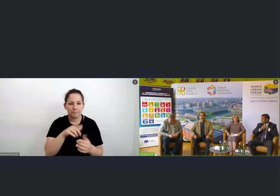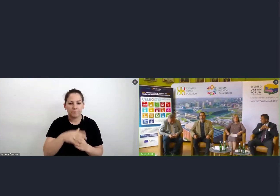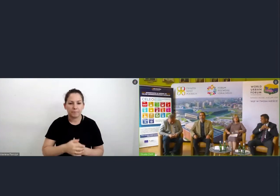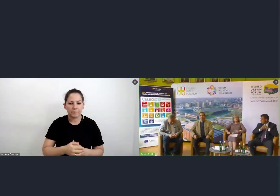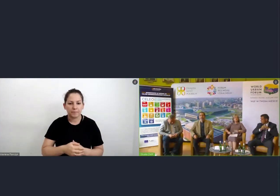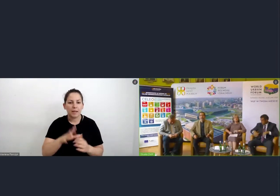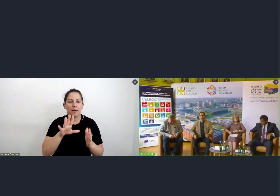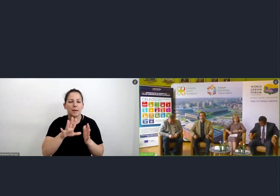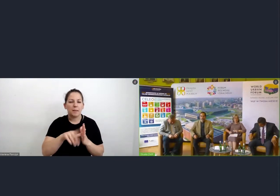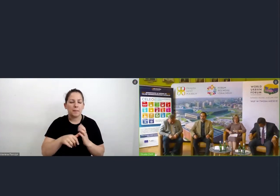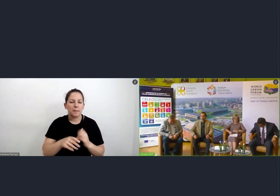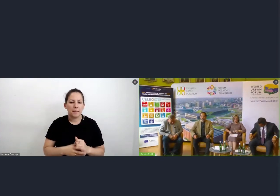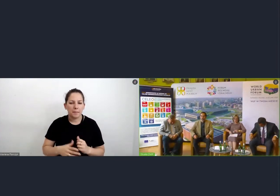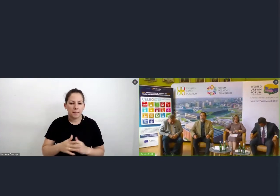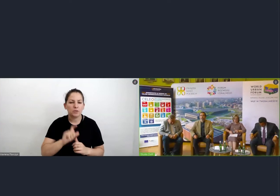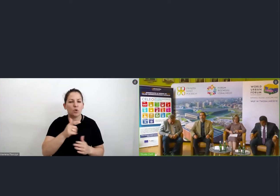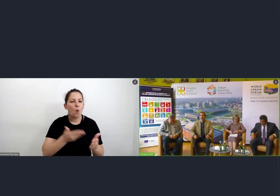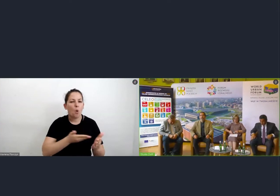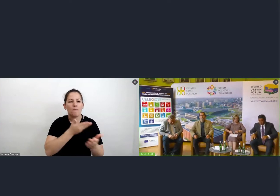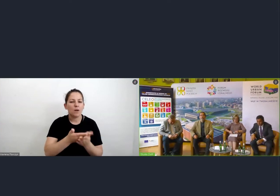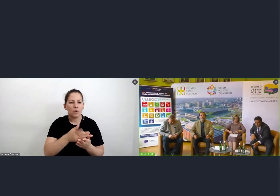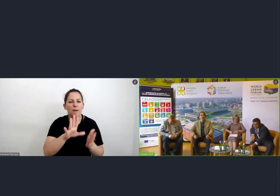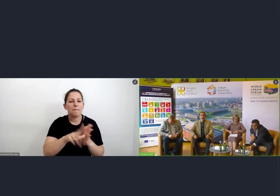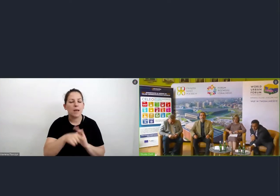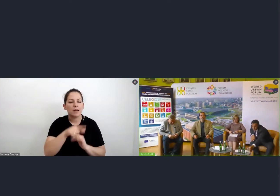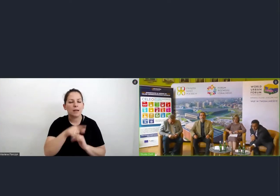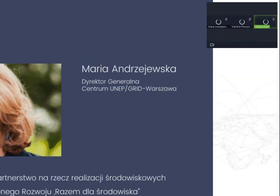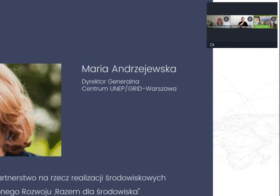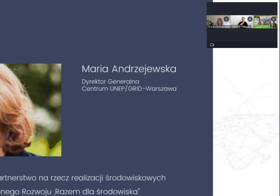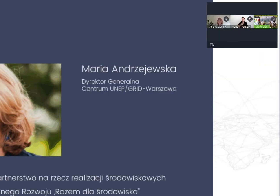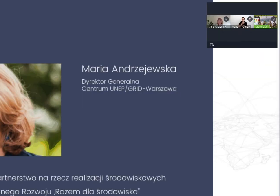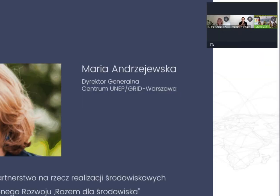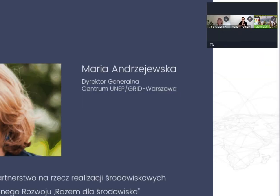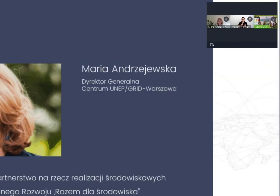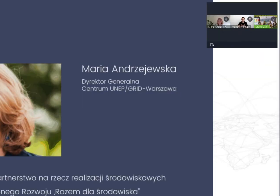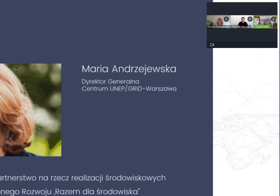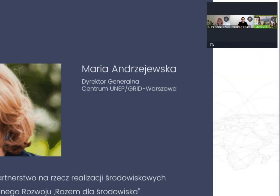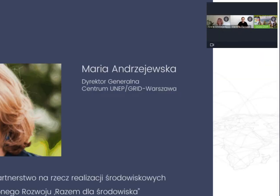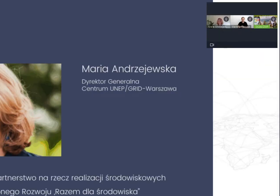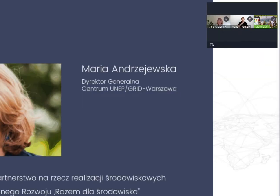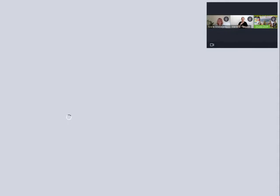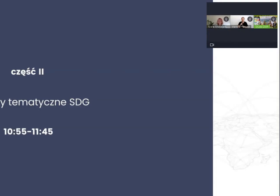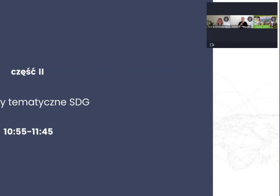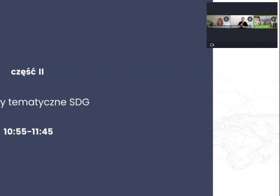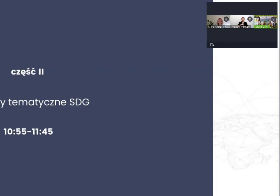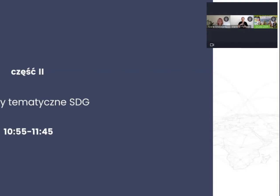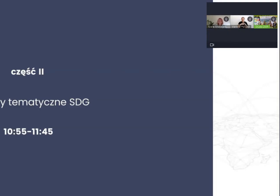i to, co ono oferuje miastom polskim. Tym samym kończymy blok ogólny,